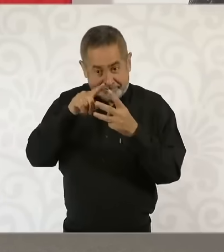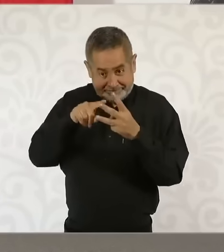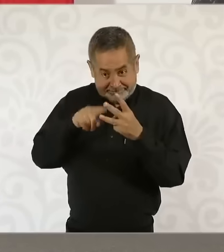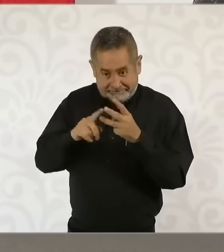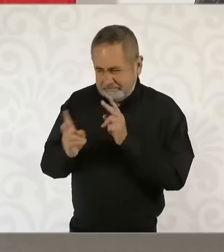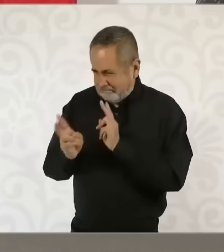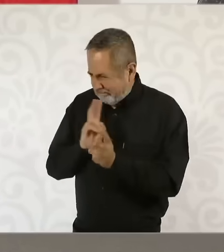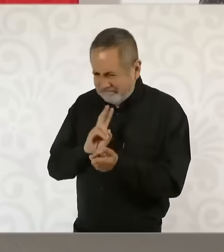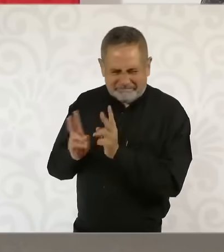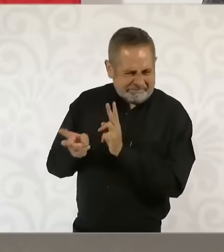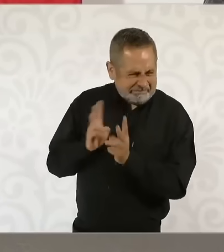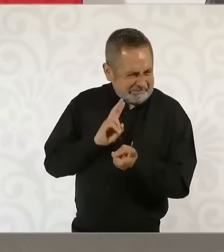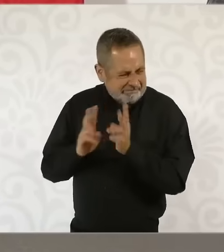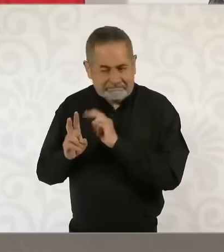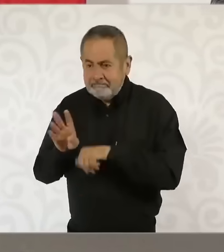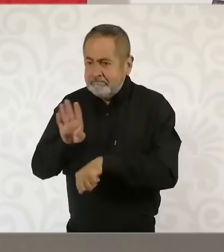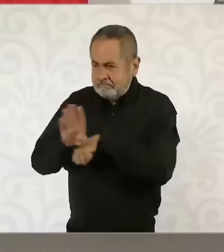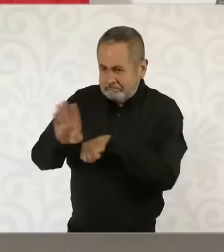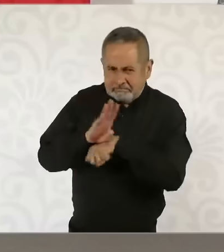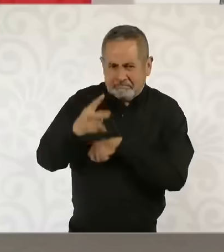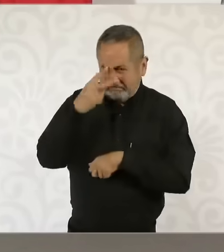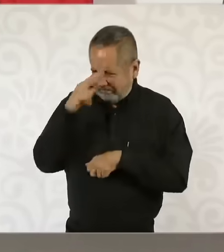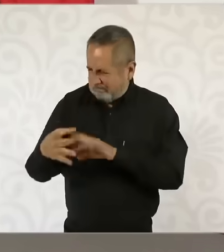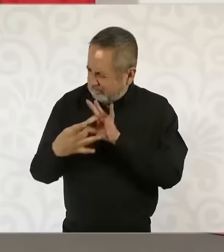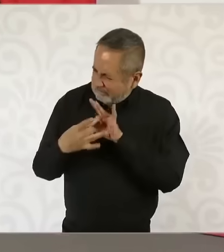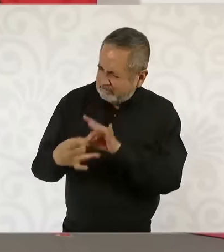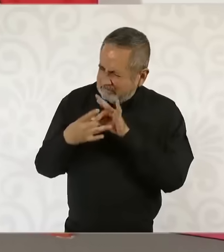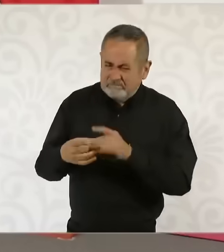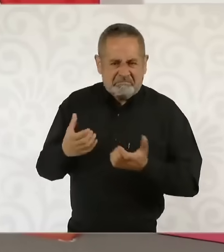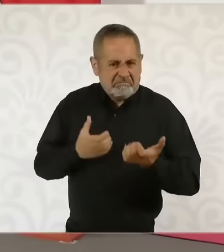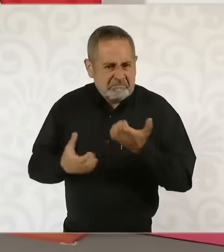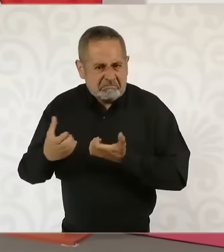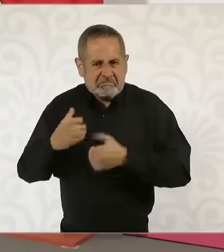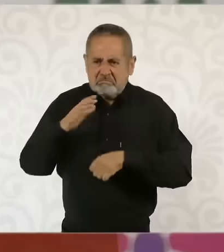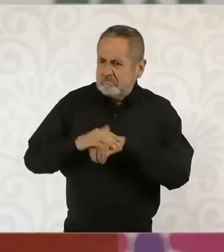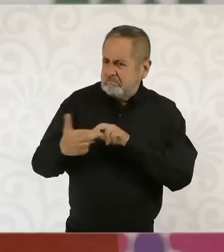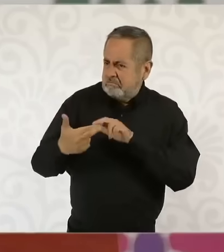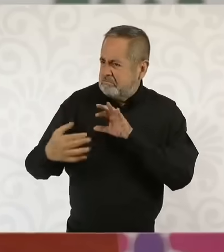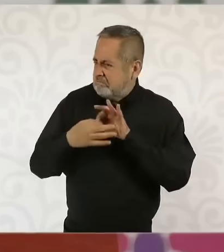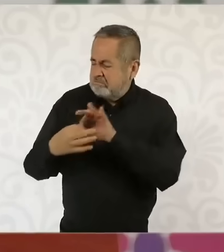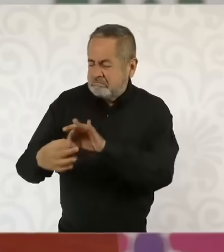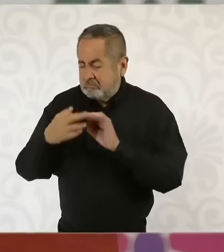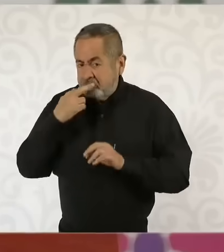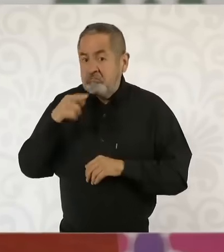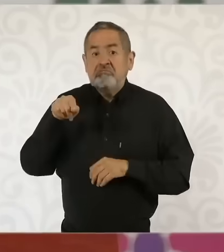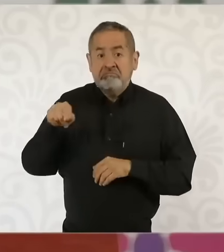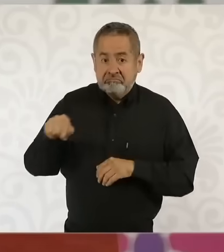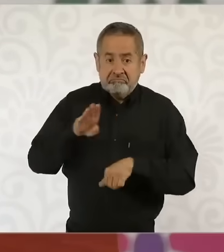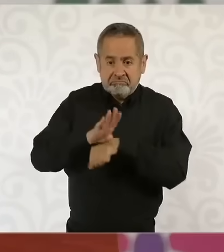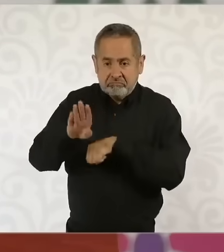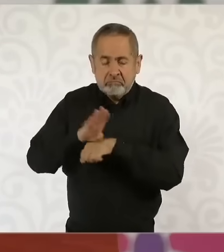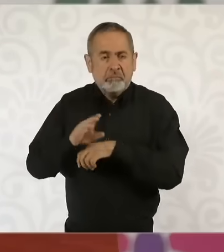con Brasil en varios temas. Uno es el comercial y otros temas pues son cooperación científica,